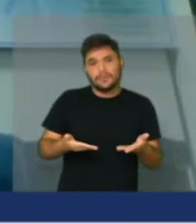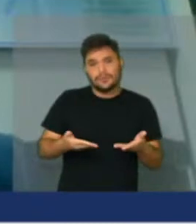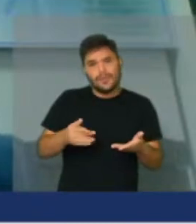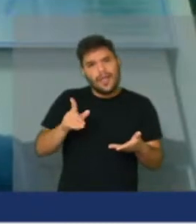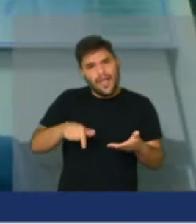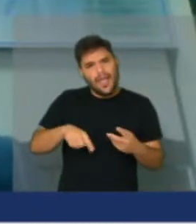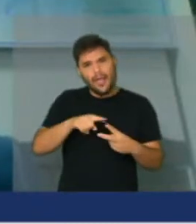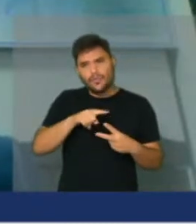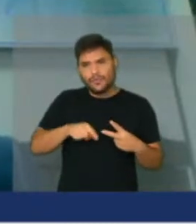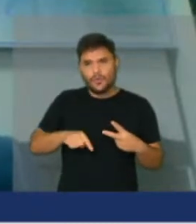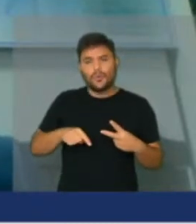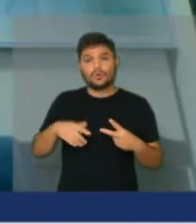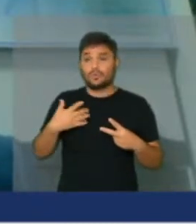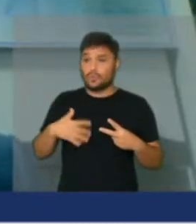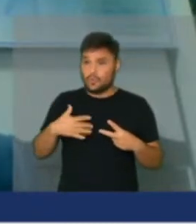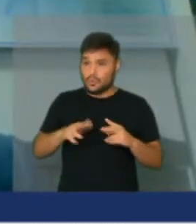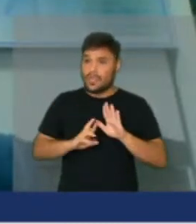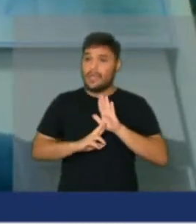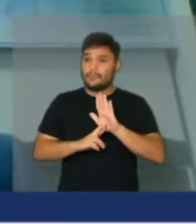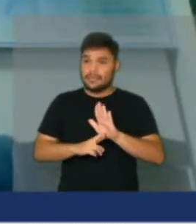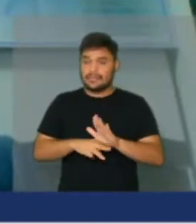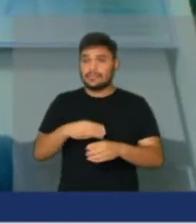PAÍS, EU FALO COM MUITO CARINHO PROFESSOR EDUARDO QUE CUMPRIU ESSA MISSÃO AINDA